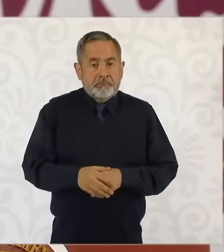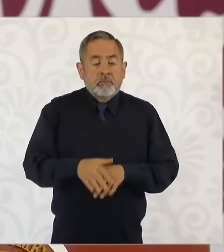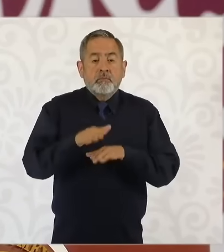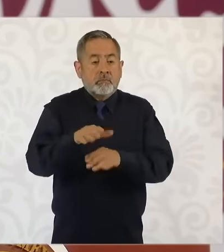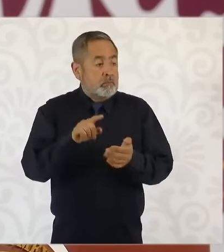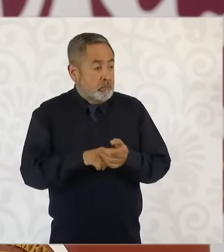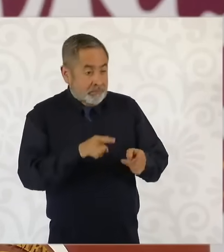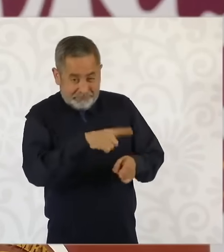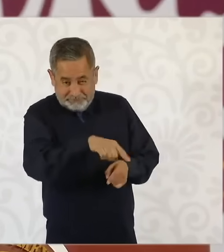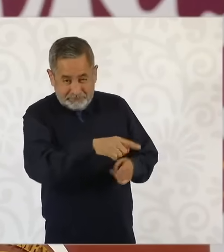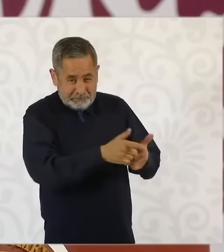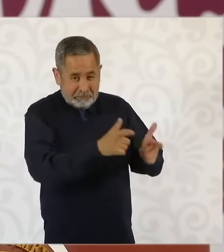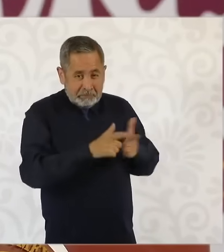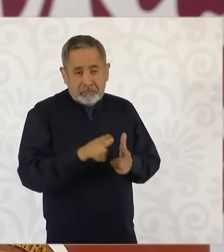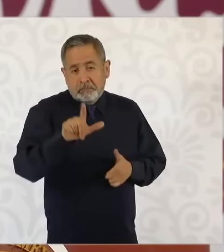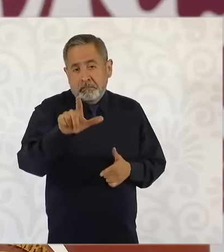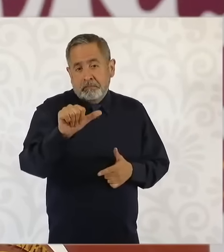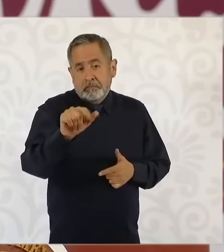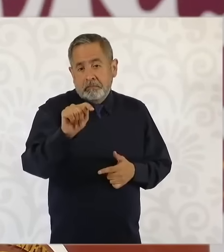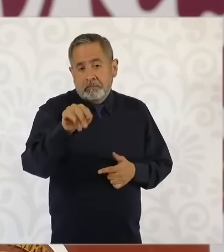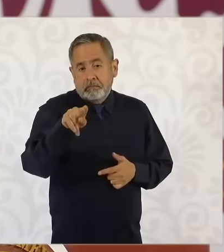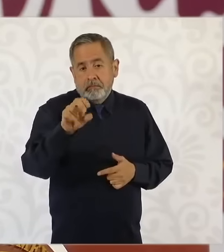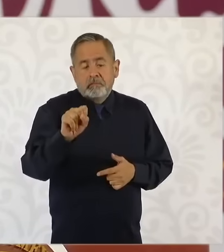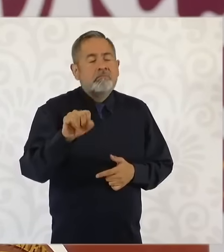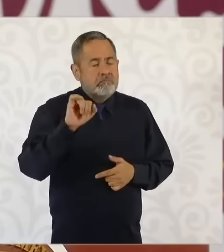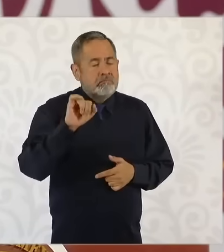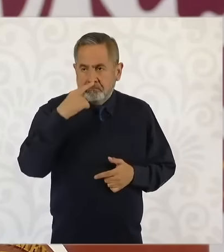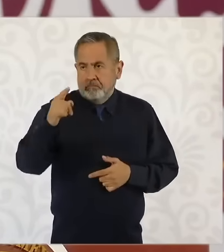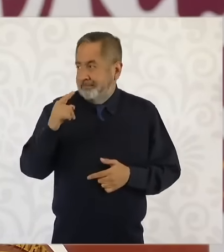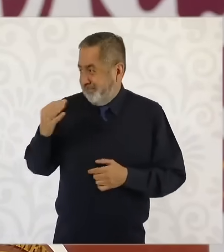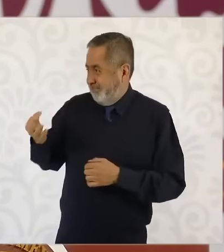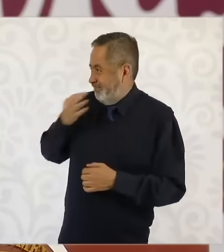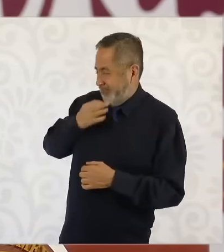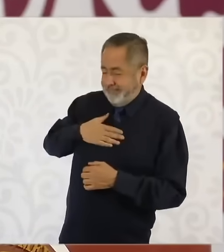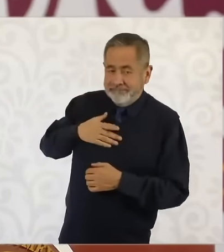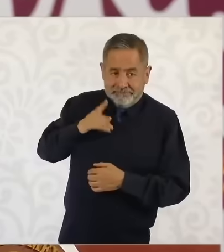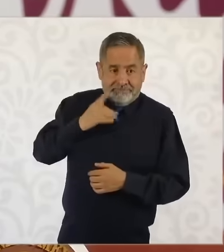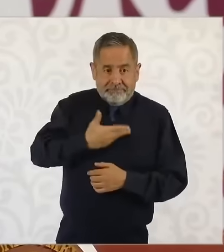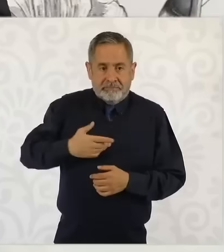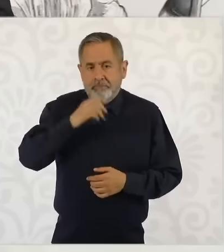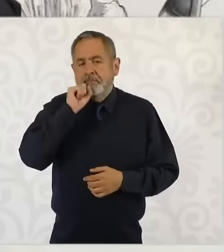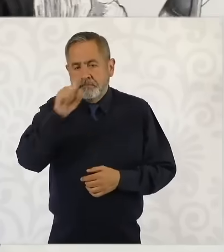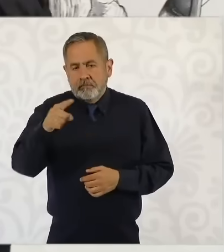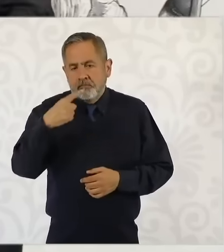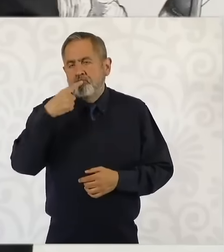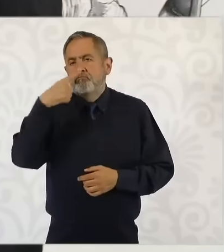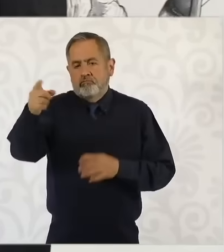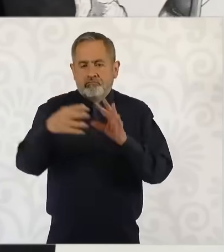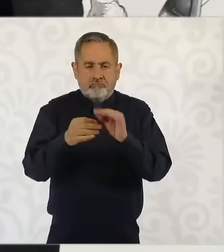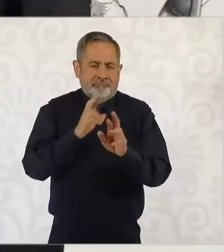también este me está en este momento diciendo la presidenta que ella va a contestar esa pregunta